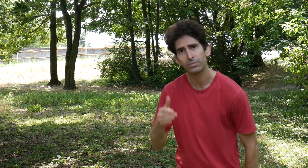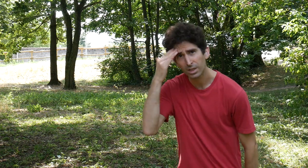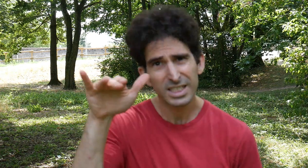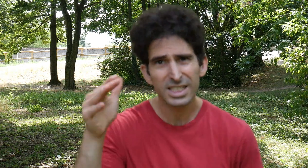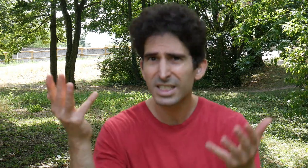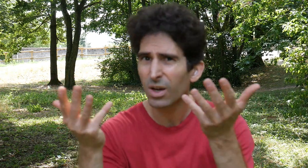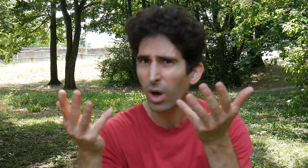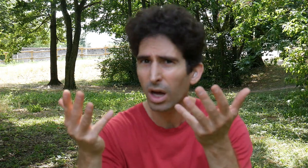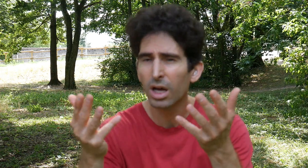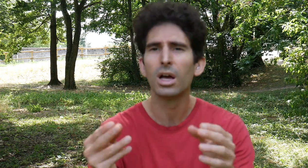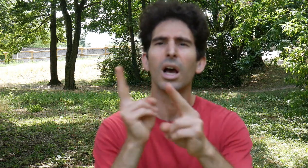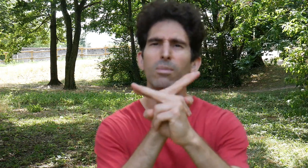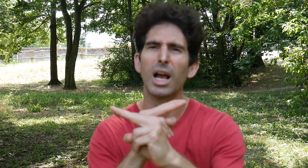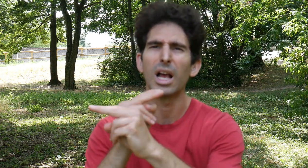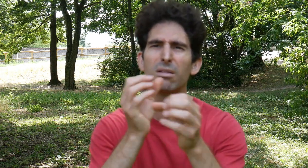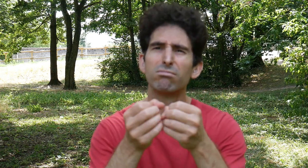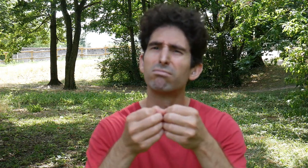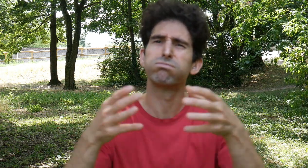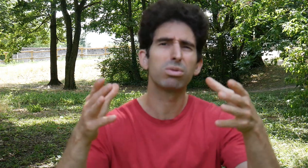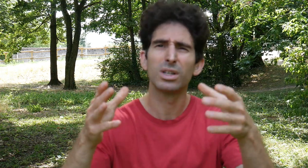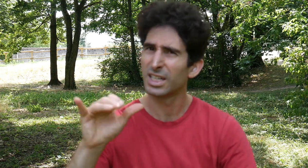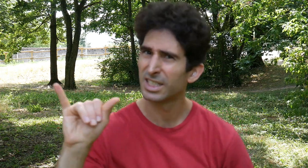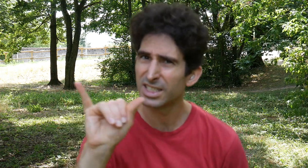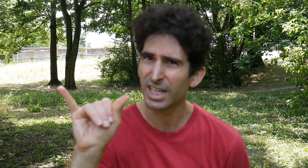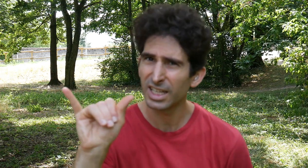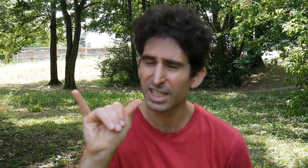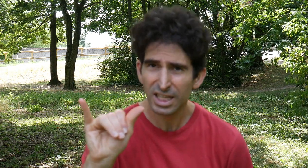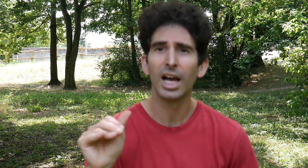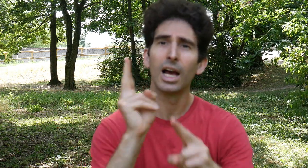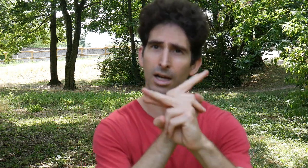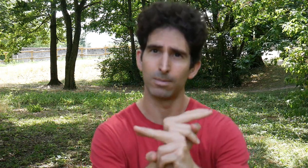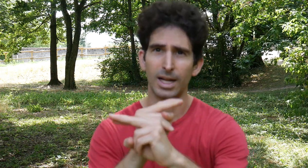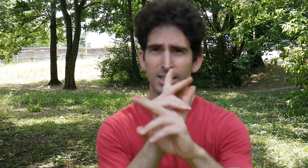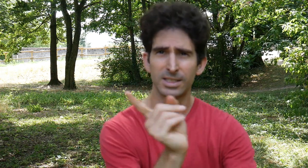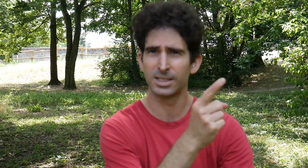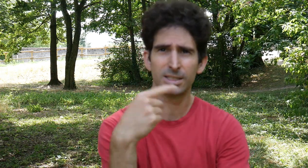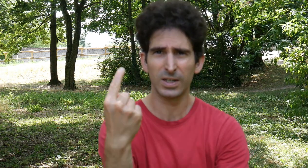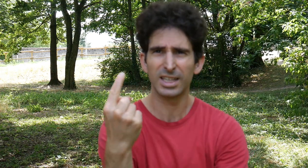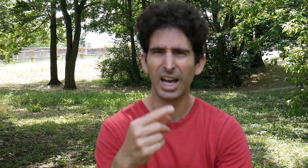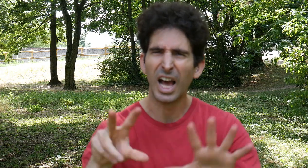Tu sais quoi ? Quelles sont les abeilles majoritaires ? Les abeilles solitaires